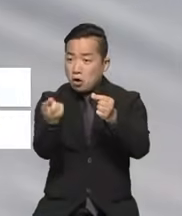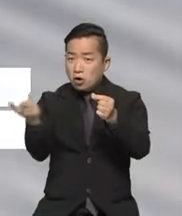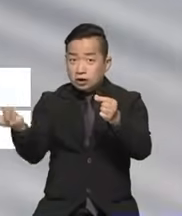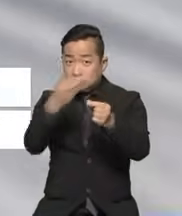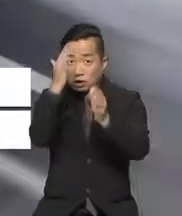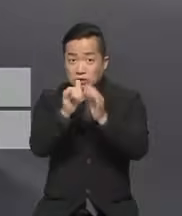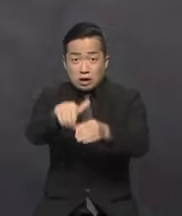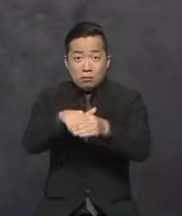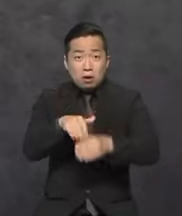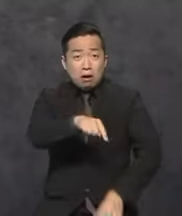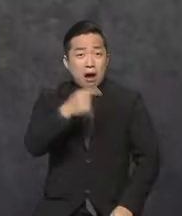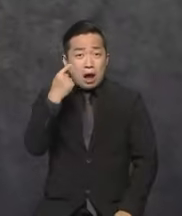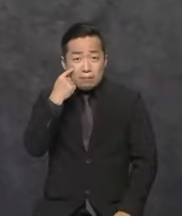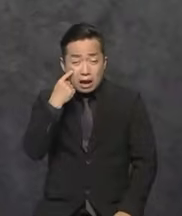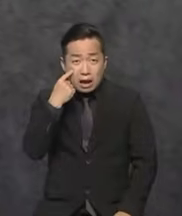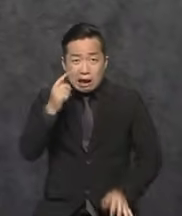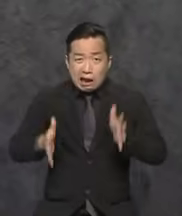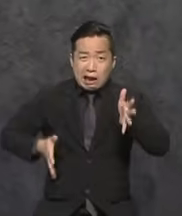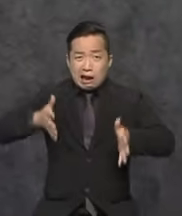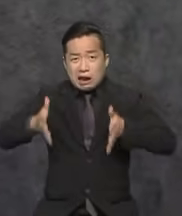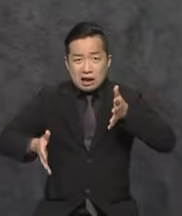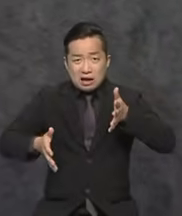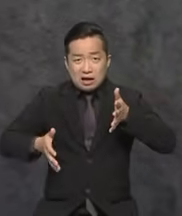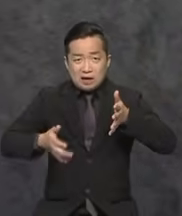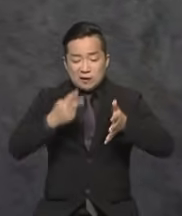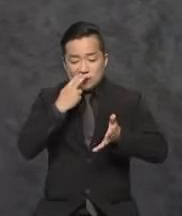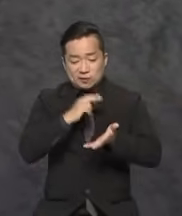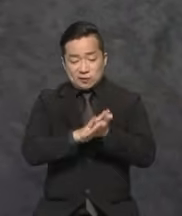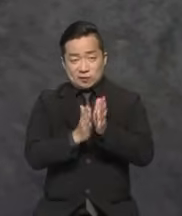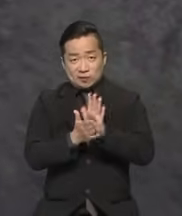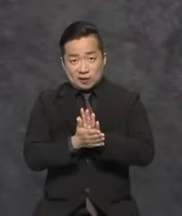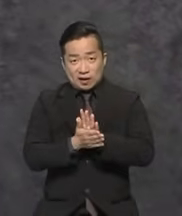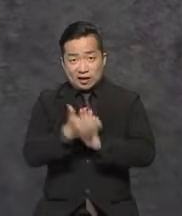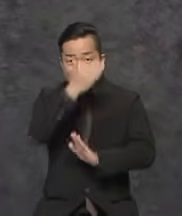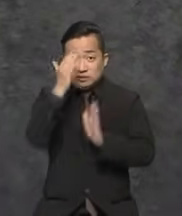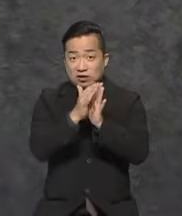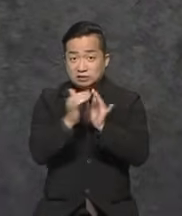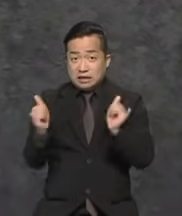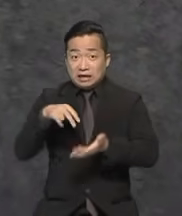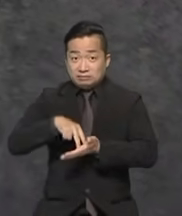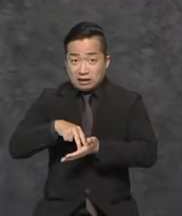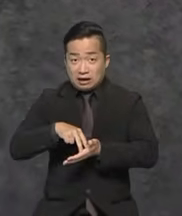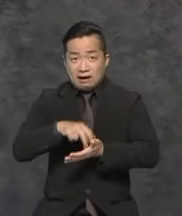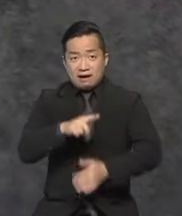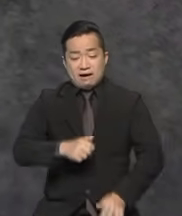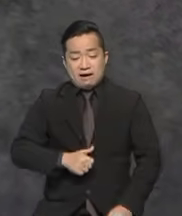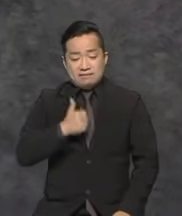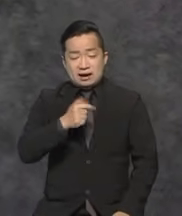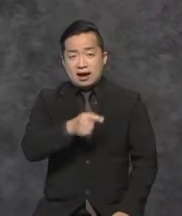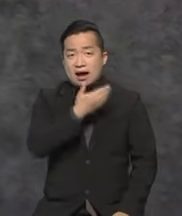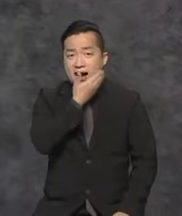표를 잡아보겠다는 서툰 전략에 청년 당직들로부터도 분노조차 아깝다는 평가가 나오고 있습니다. SBS 원종진입니다.